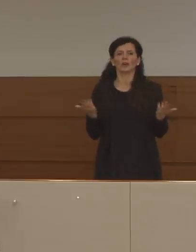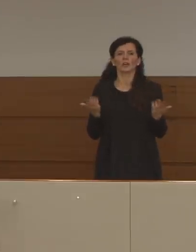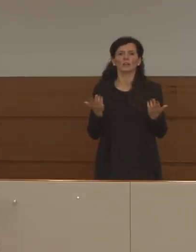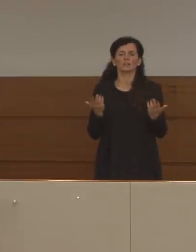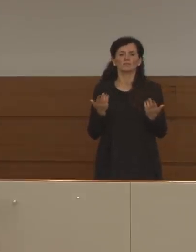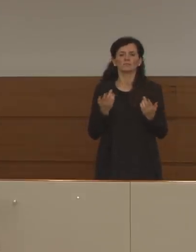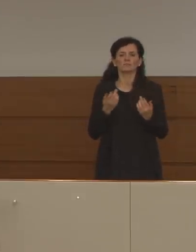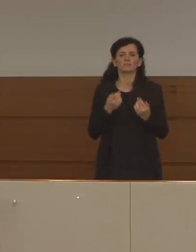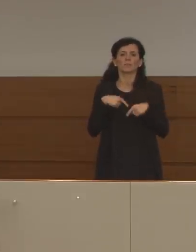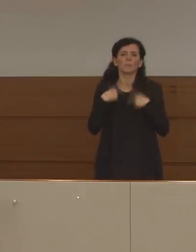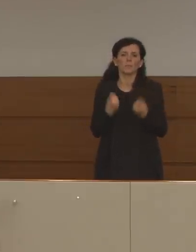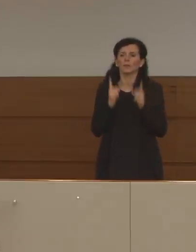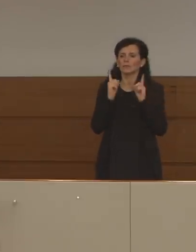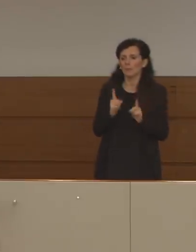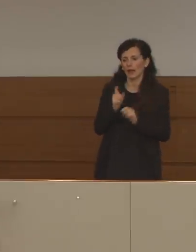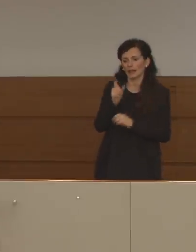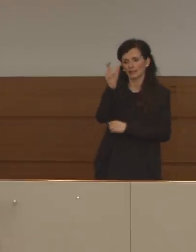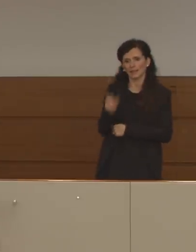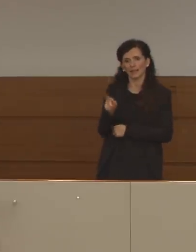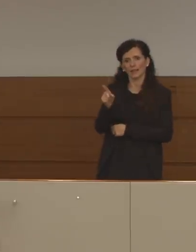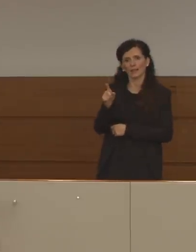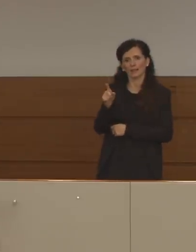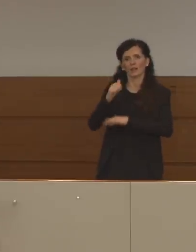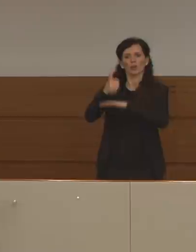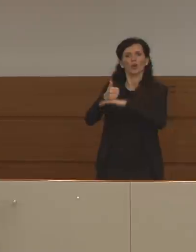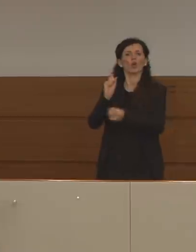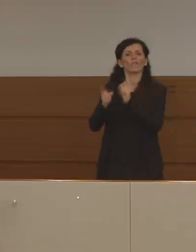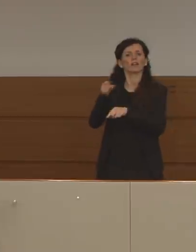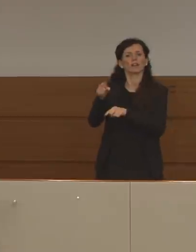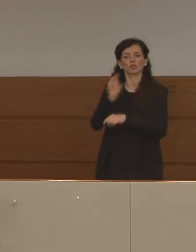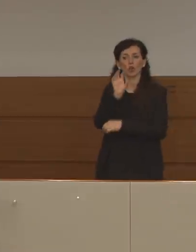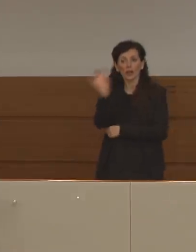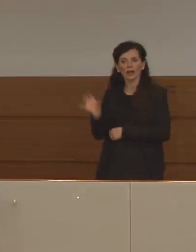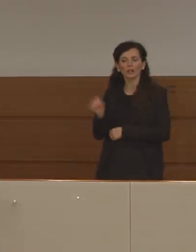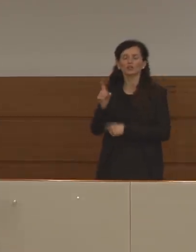singoli governatori e adottare ulteriori misure più restrittive.